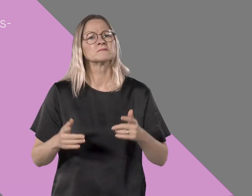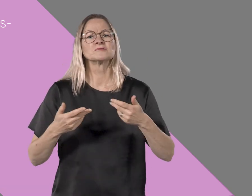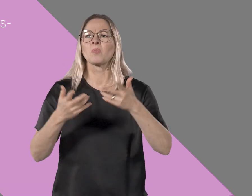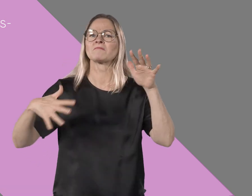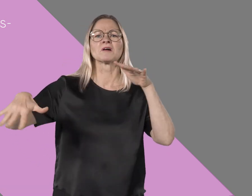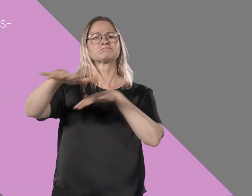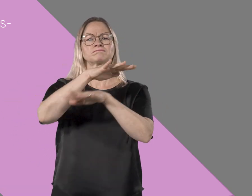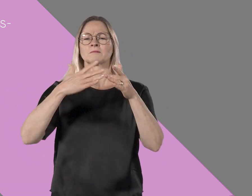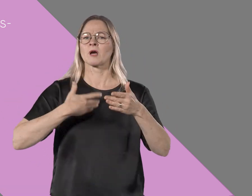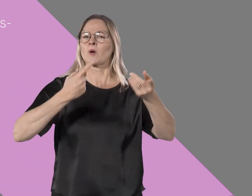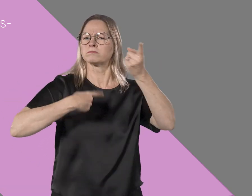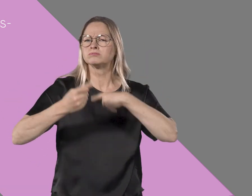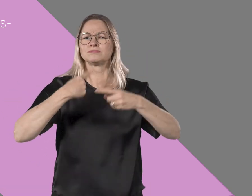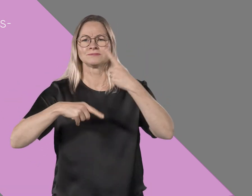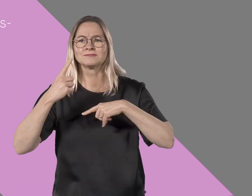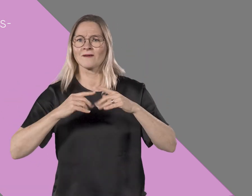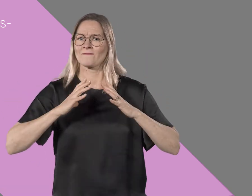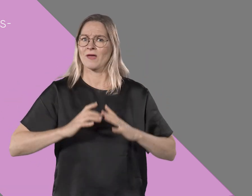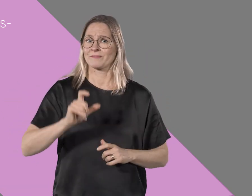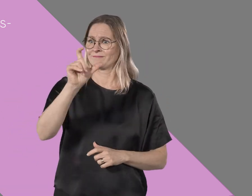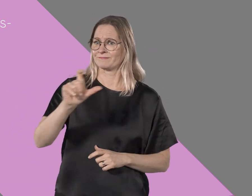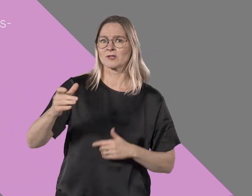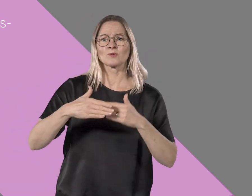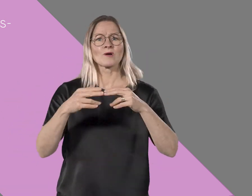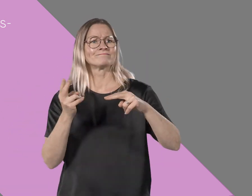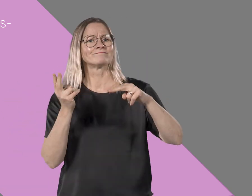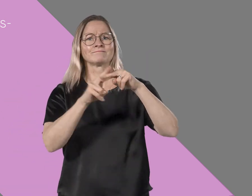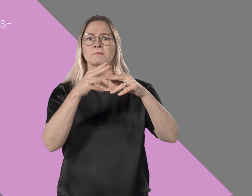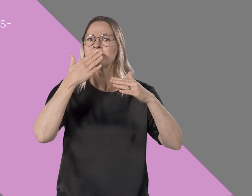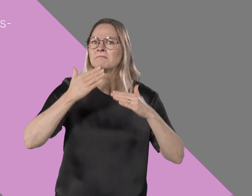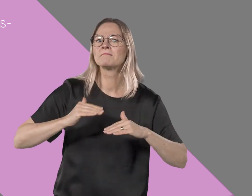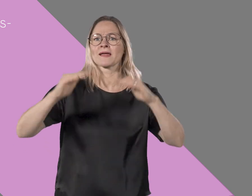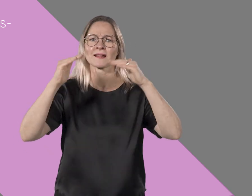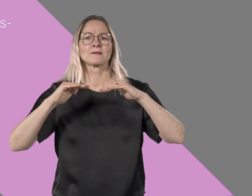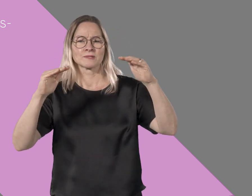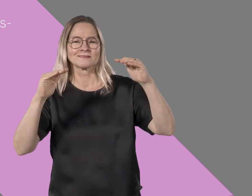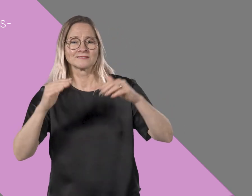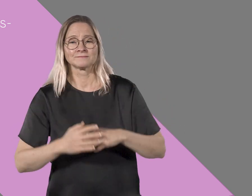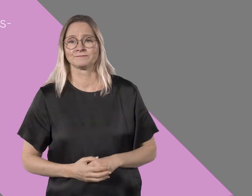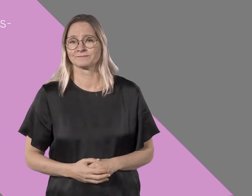Julkisuudessa on keskusteltu paljon vammaisten henkilöiden - työllisyyden parantamisesta.